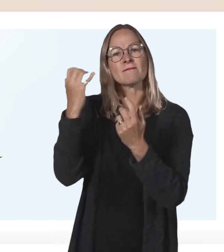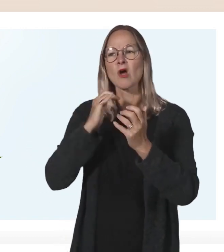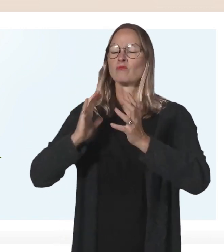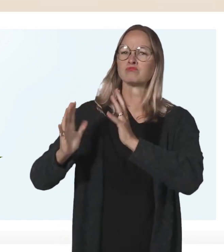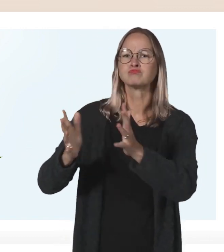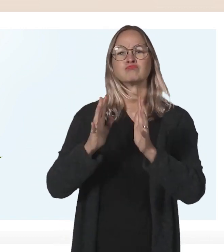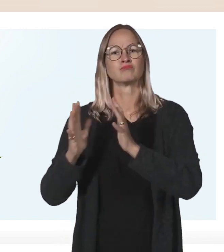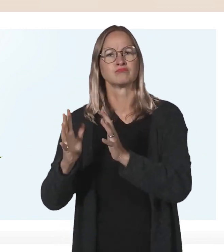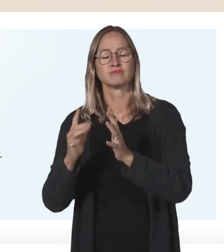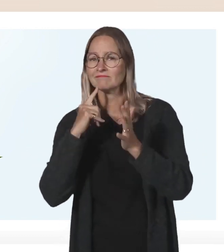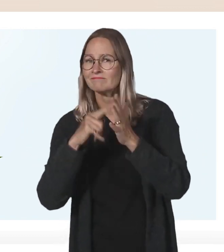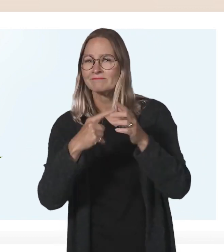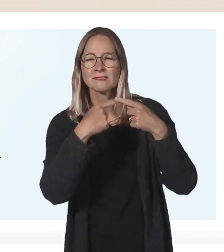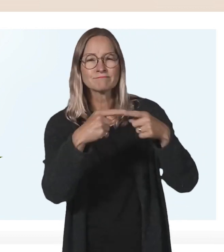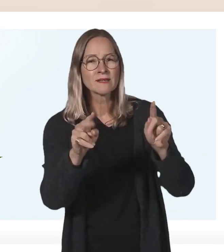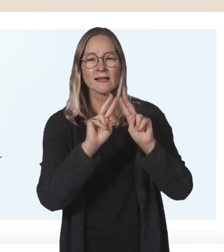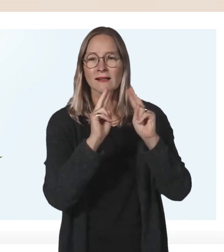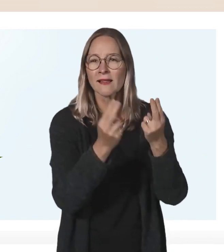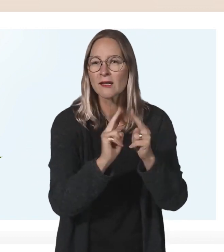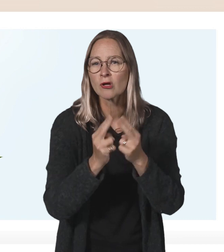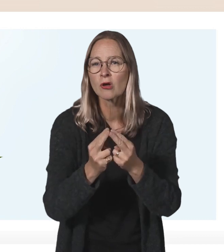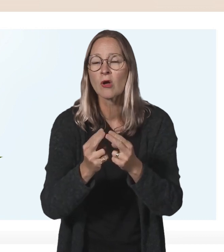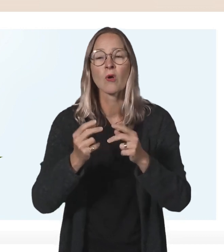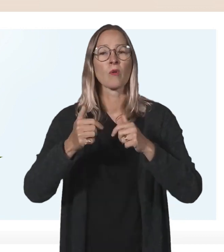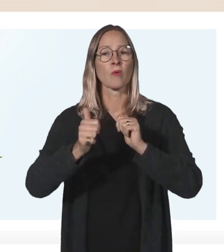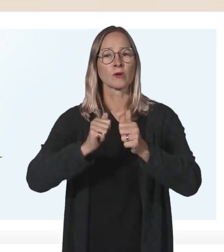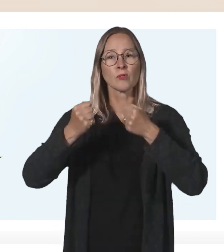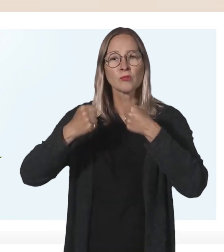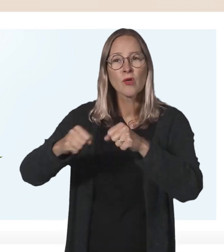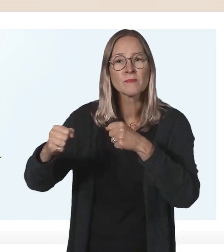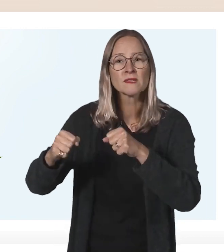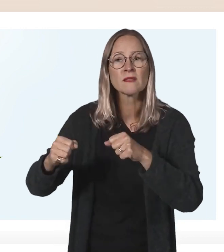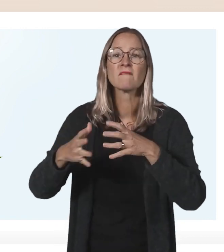joissa viitotaan: erilaisia kerhoja, urheilutoimintaa, -